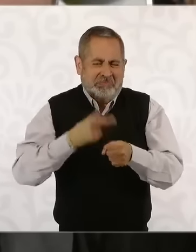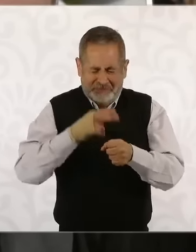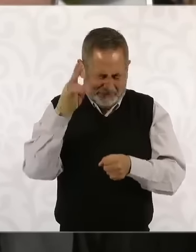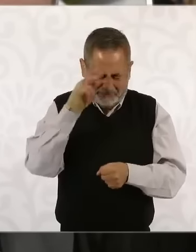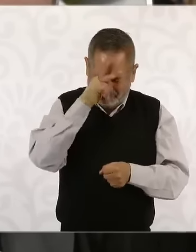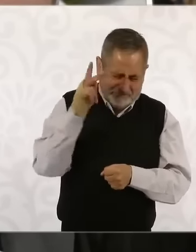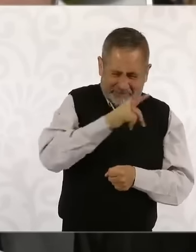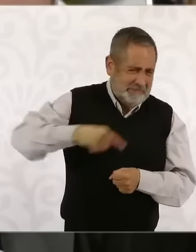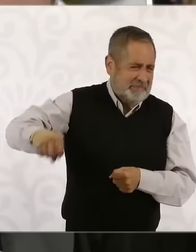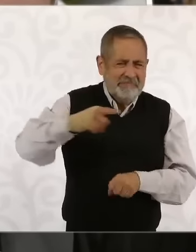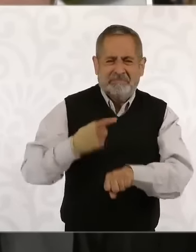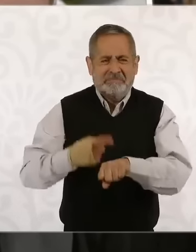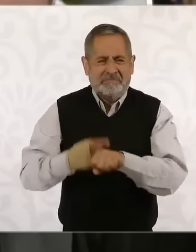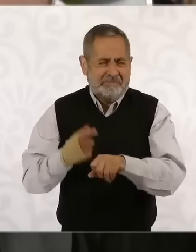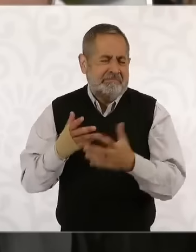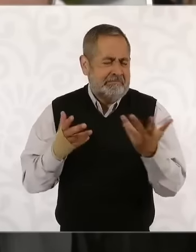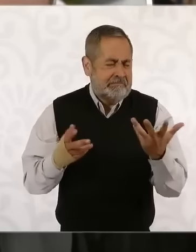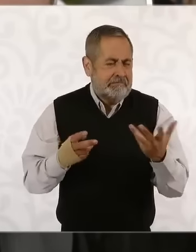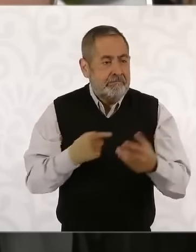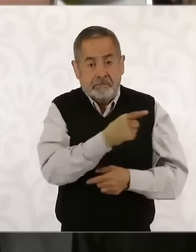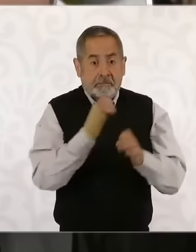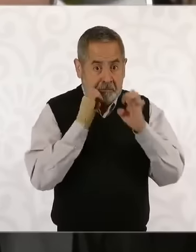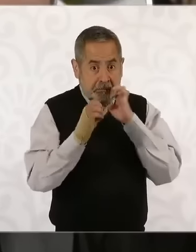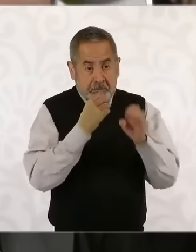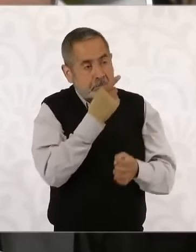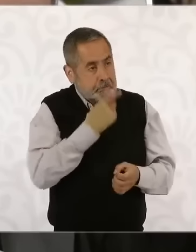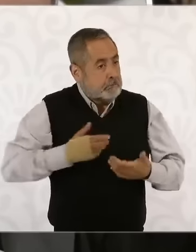salud de los mexicanos. Presidenta, la entrevista también eh bueno, en la entrevista también el